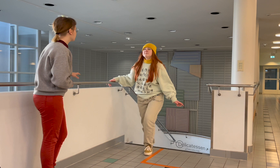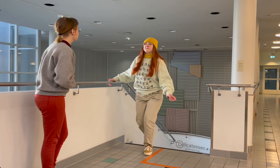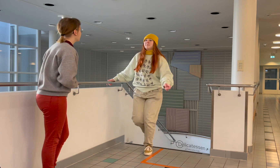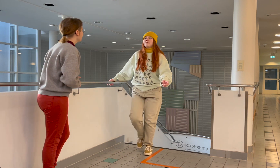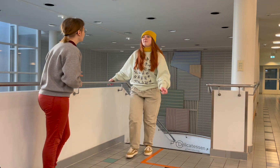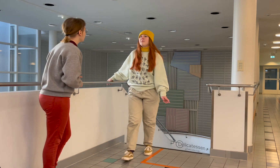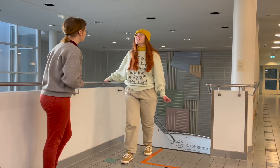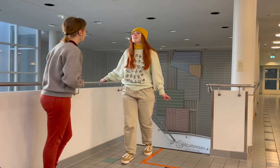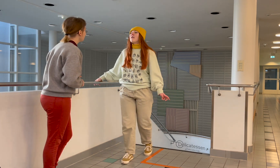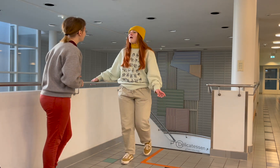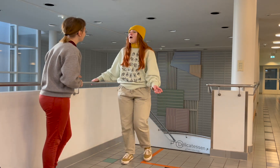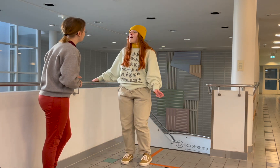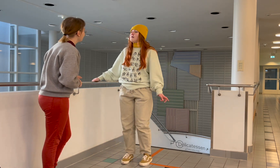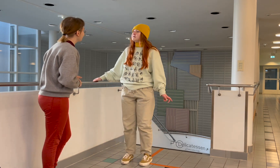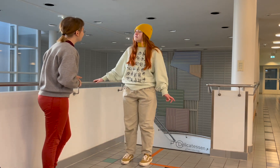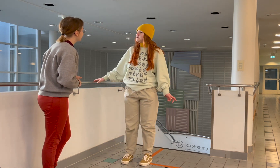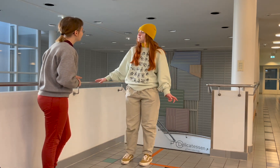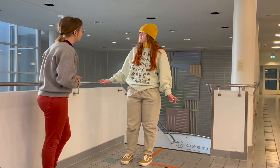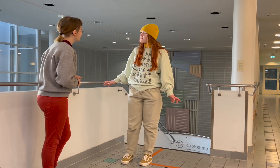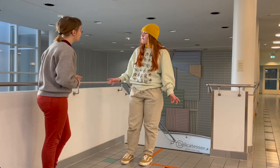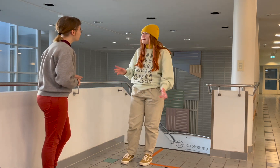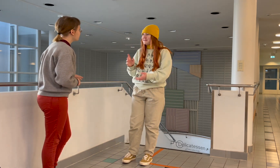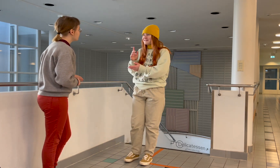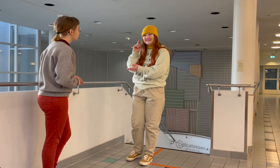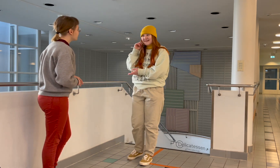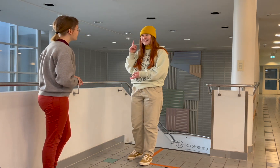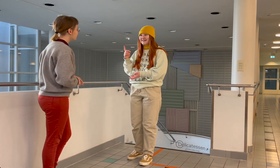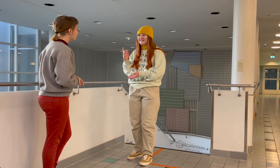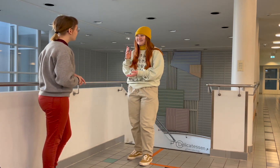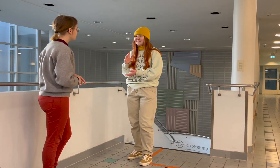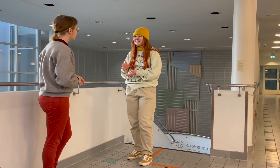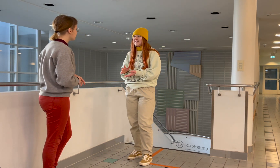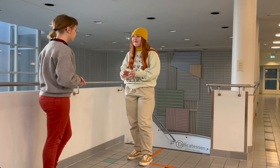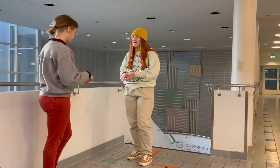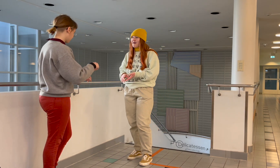Anteeksi, voitko kertoa mitä kello on? En kuule.